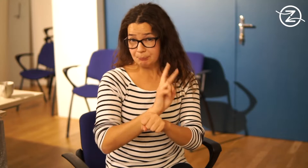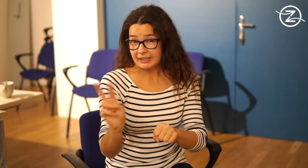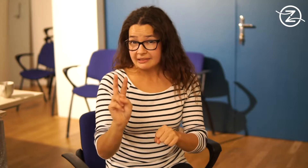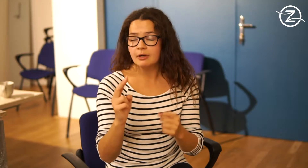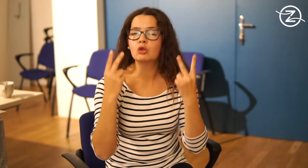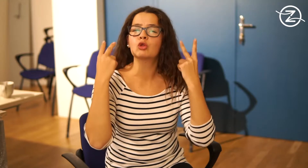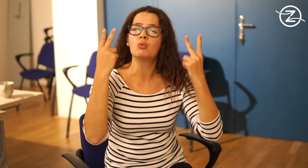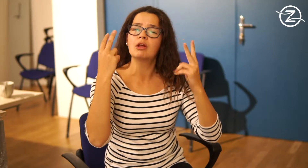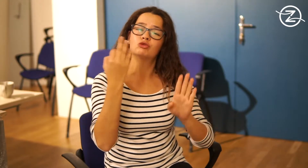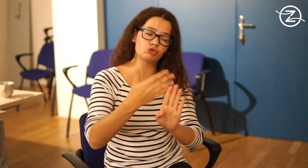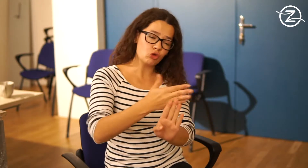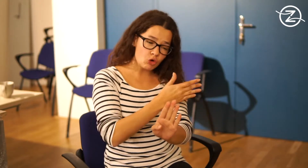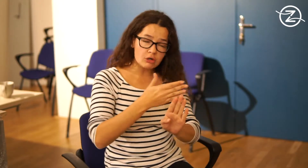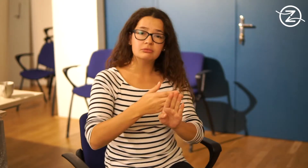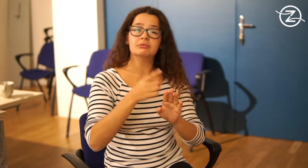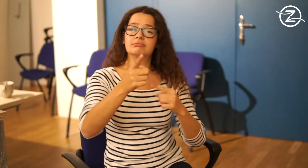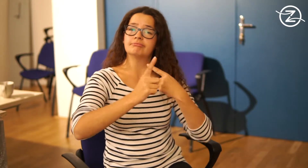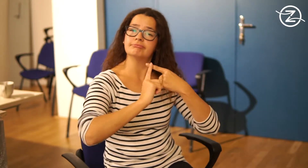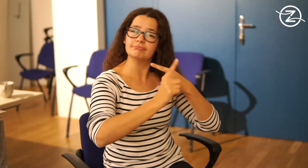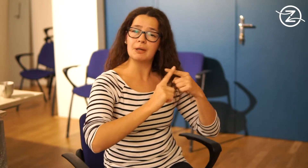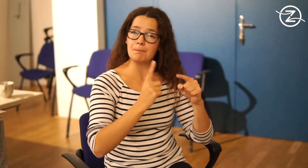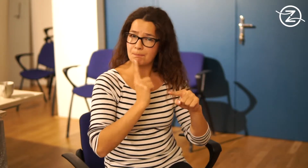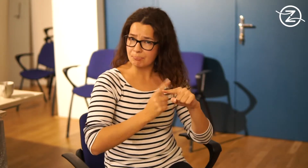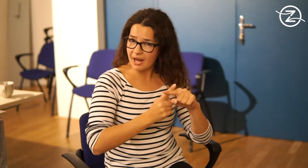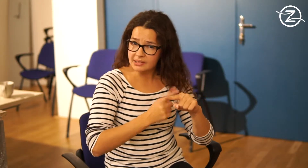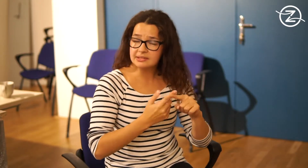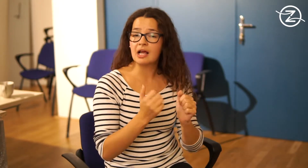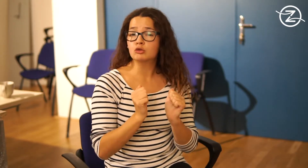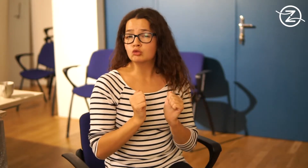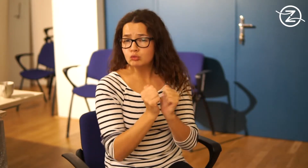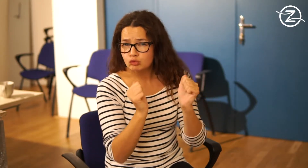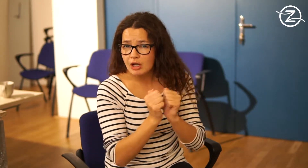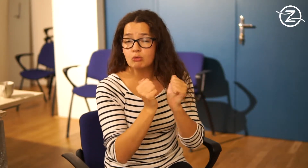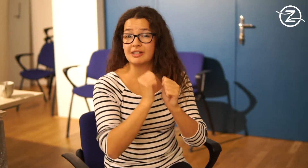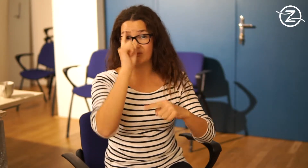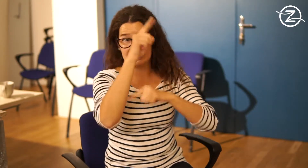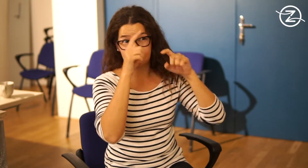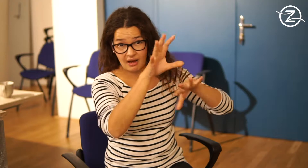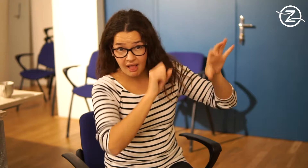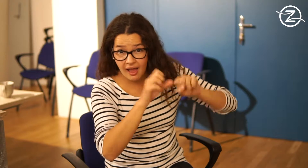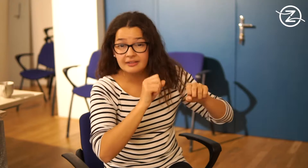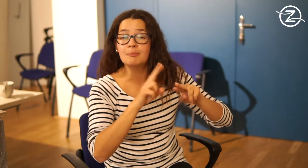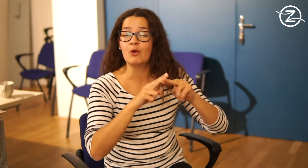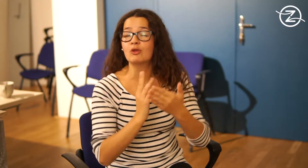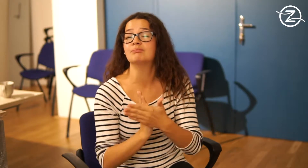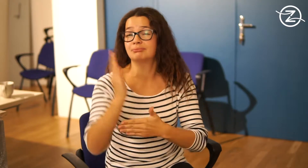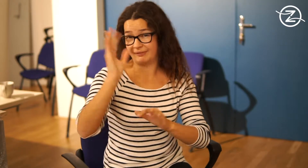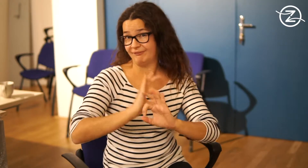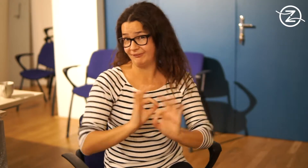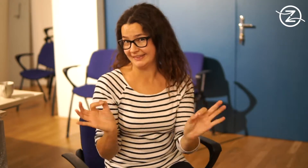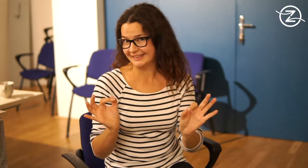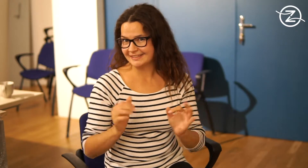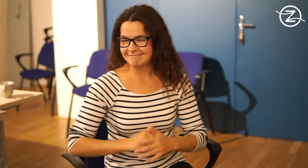Začněte se vzdělávat, získávat zkušenosti a pak to půjde.